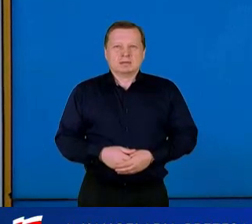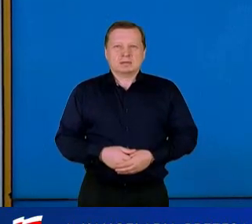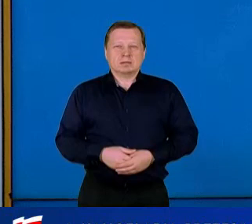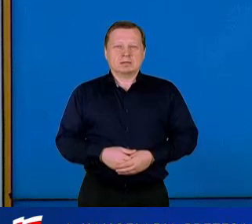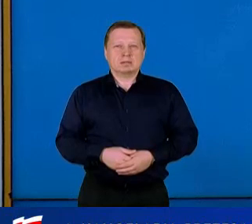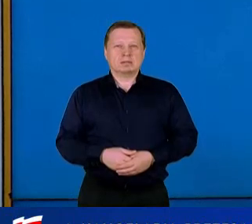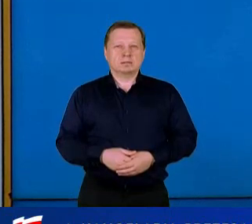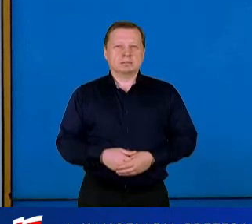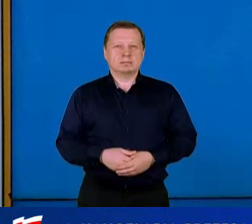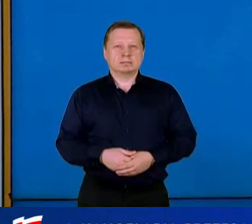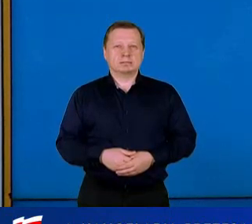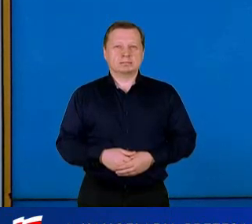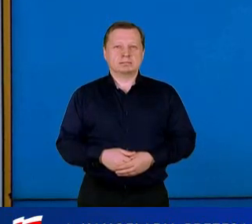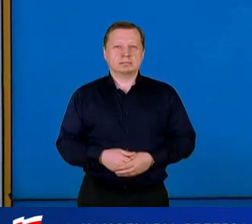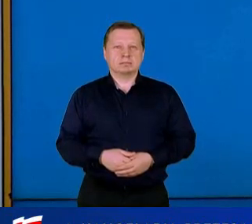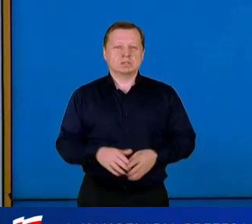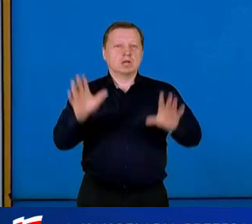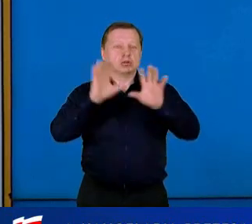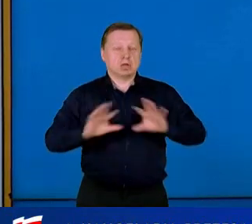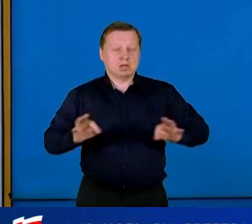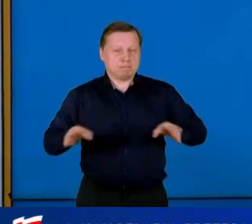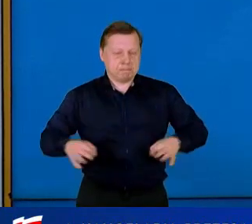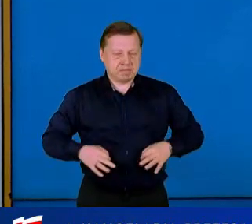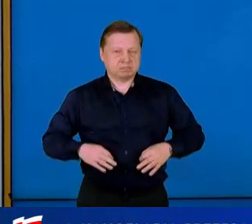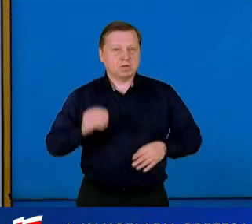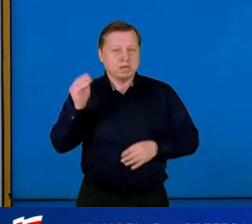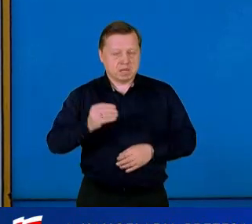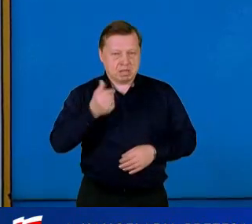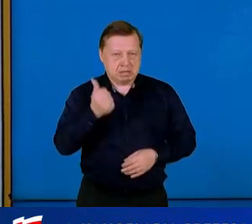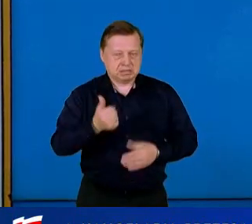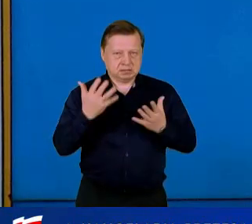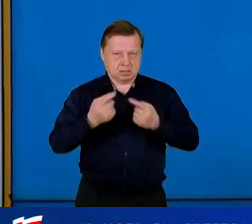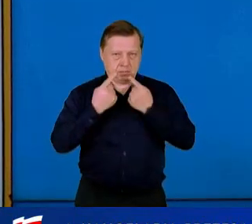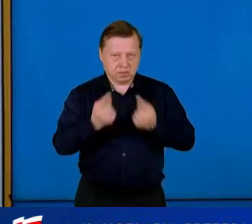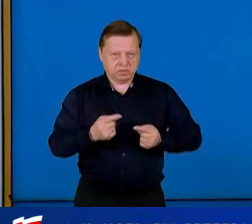Szanowni państwo, raz jeszcze chcę podkreślić, że dzisiejsze wzburzenie,